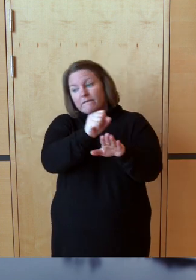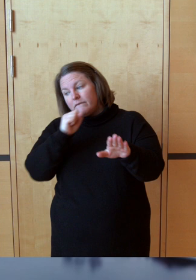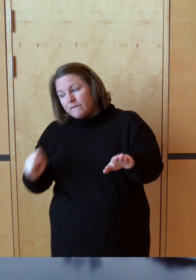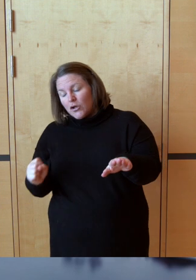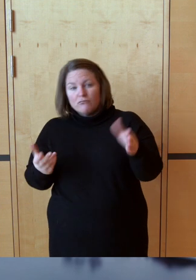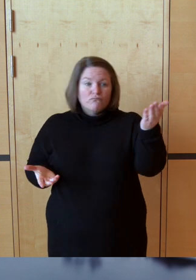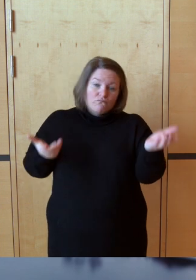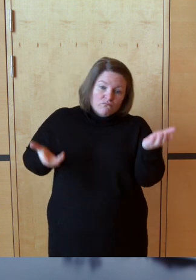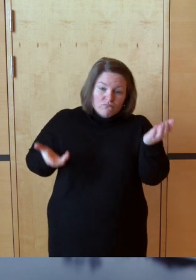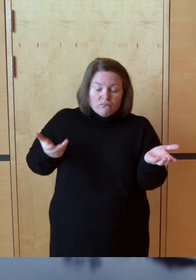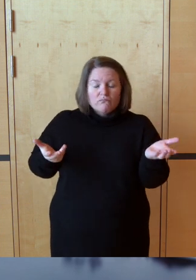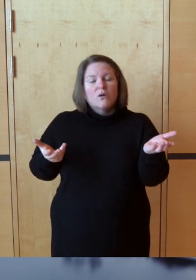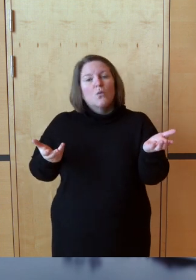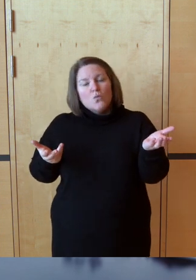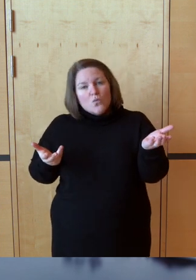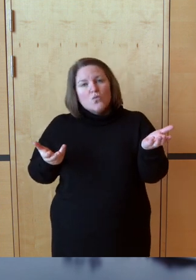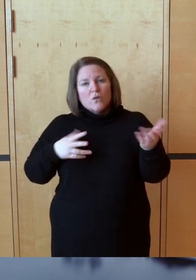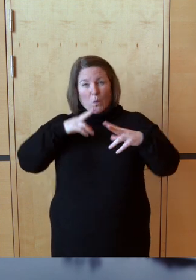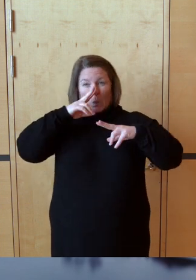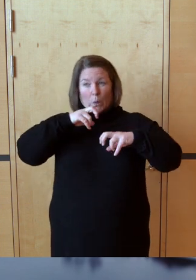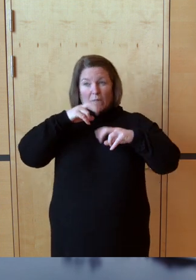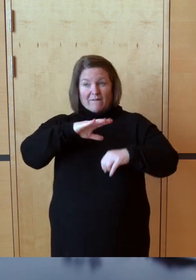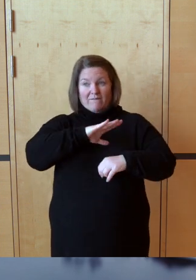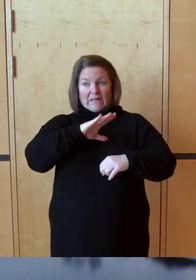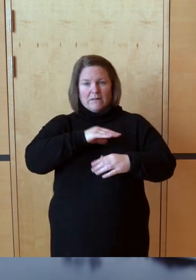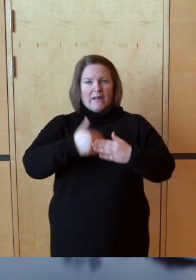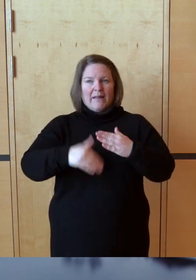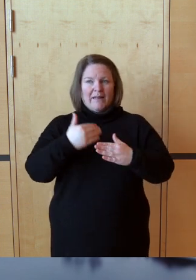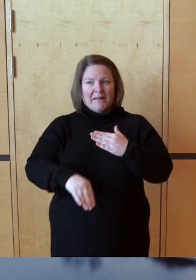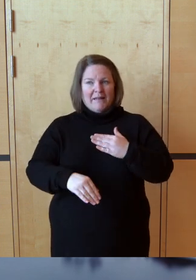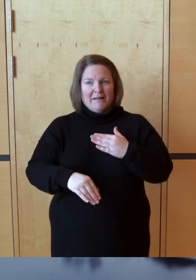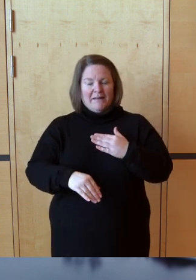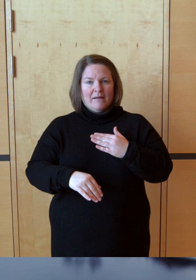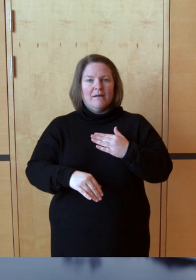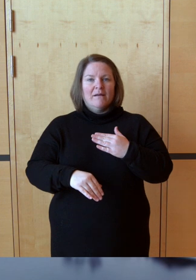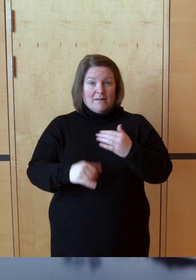Och då kan man väl säga i den utredning som finns så säger den att det är idag är det ungefär 10 som är spel